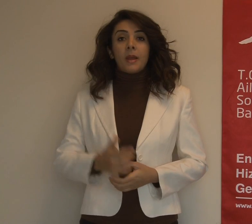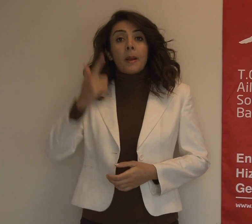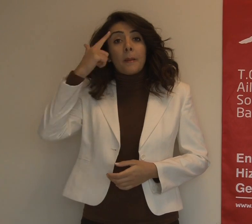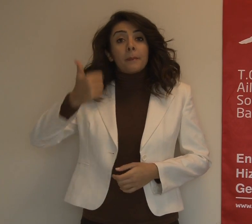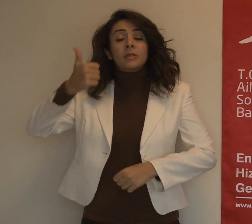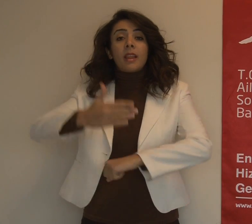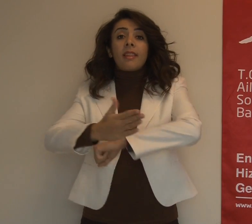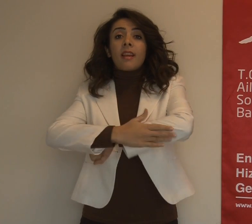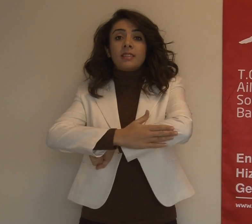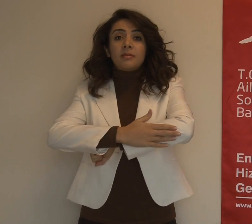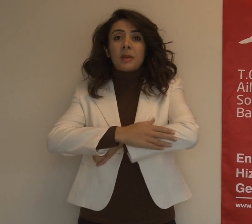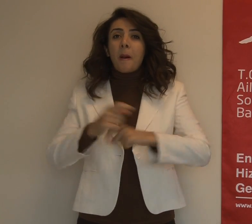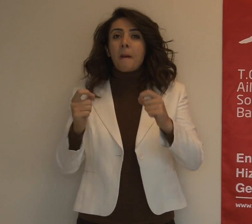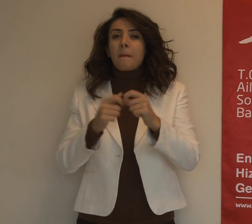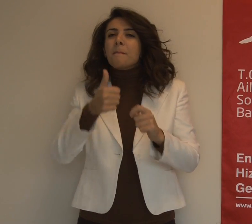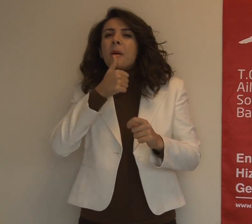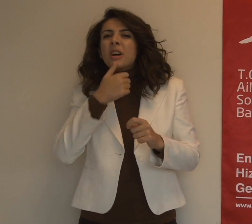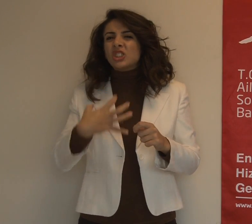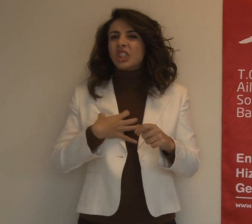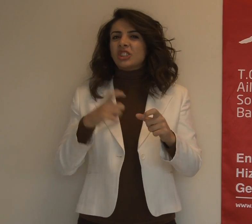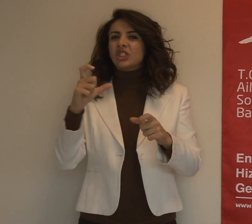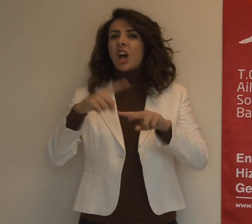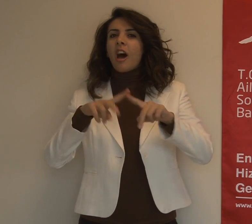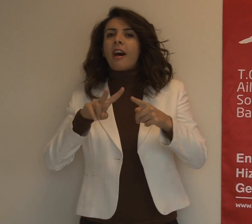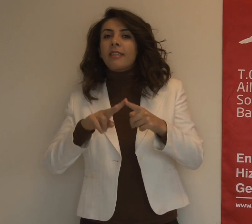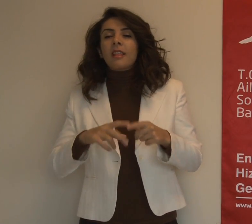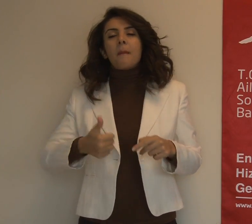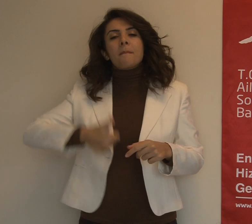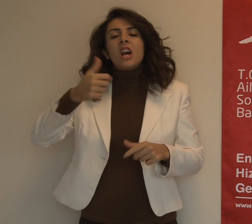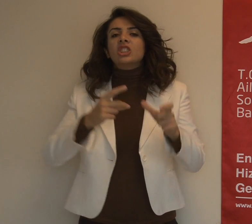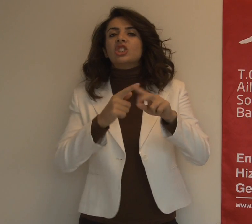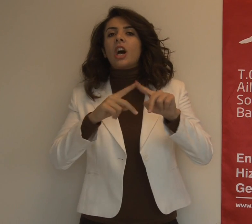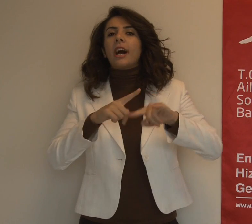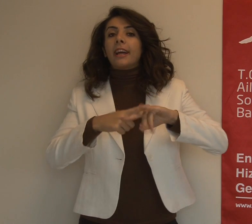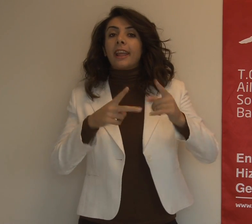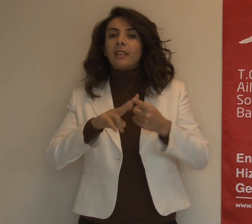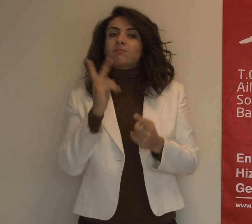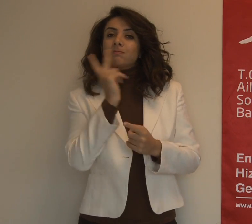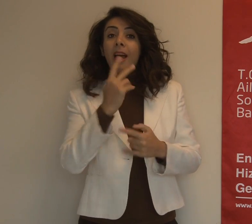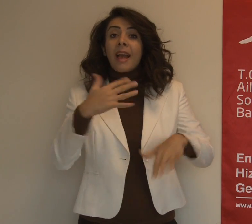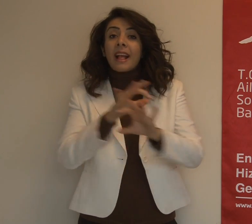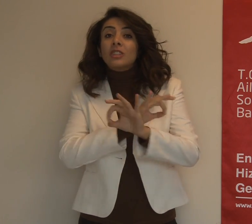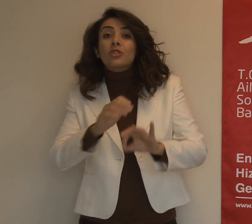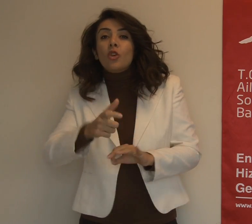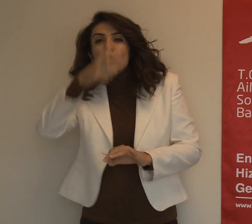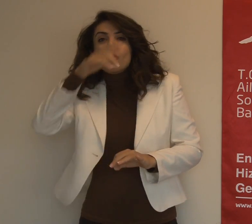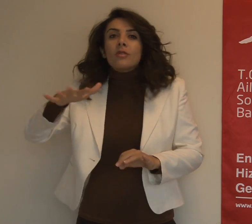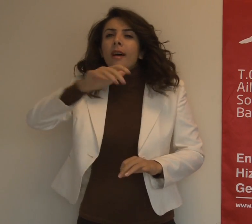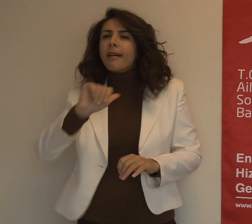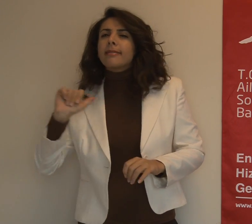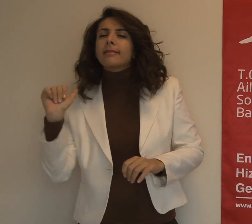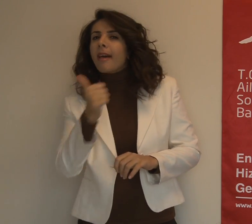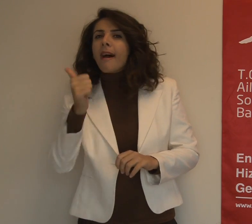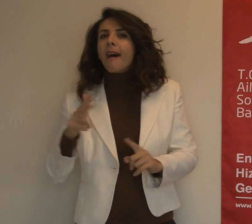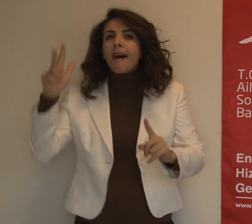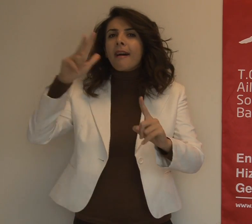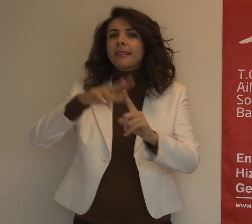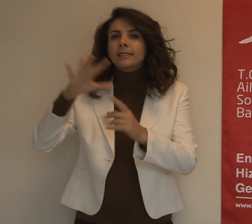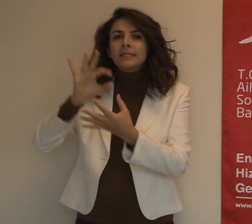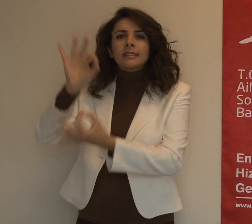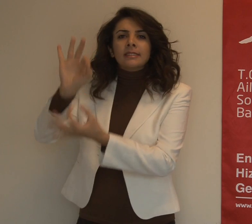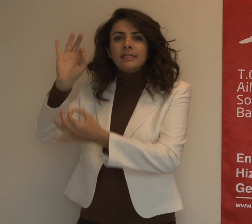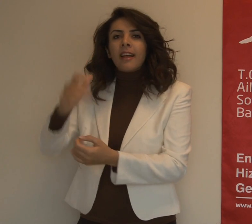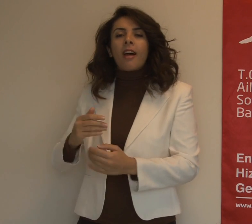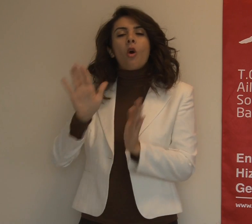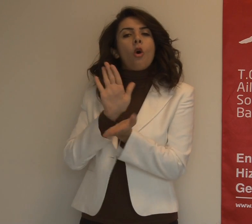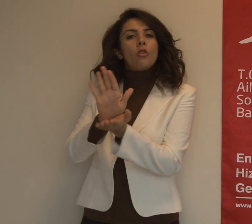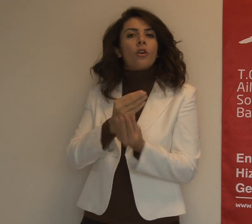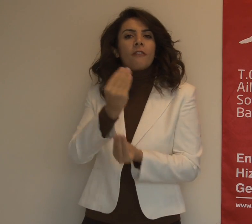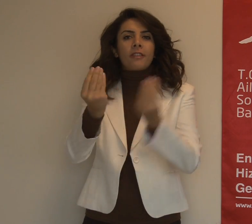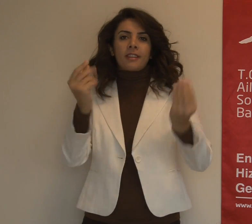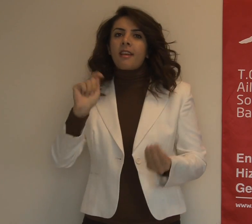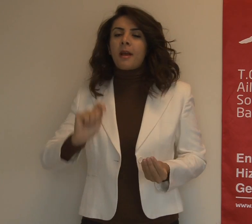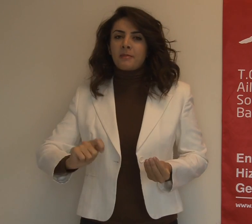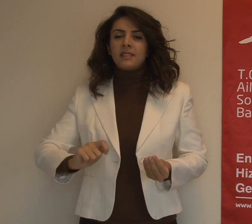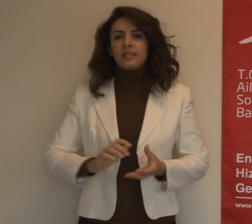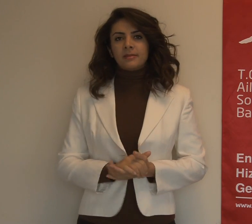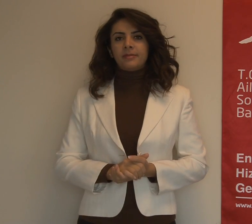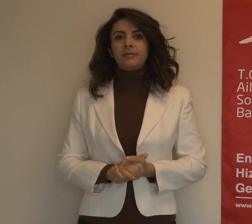BAŞBAKAN YARDIMCISI BABACAN VE BAKAN ŞAHİN ENGELSİZ TÜRKİYE'YE DEĞER KATANLAR’A ÖDÜL VERDİ